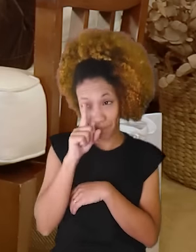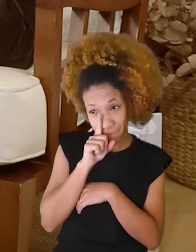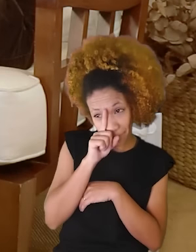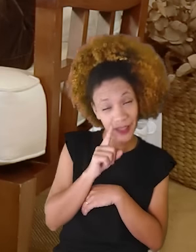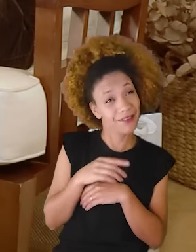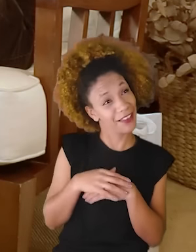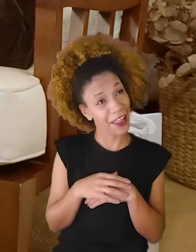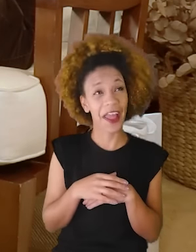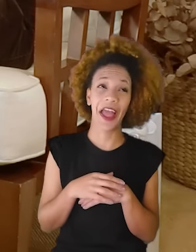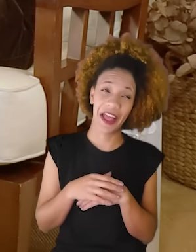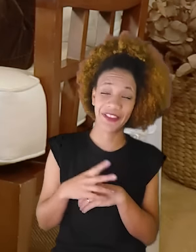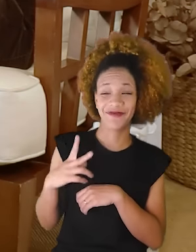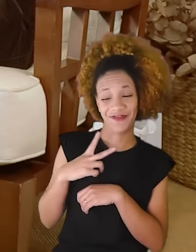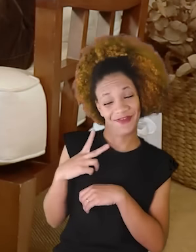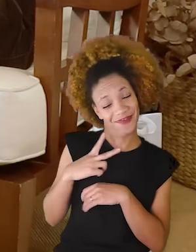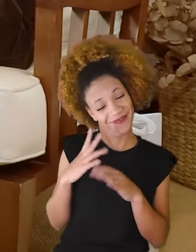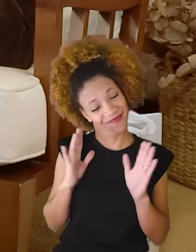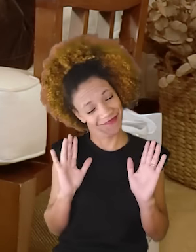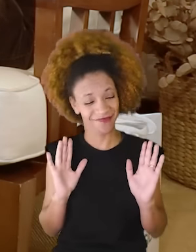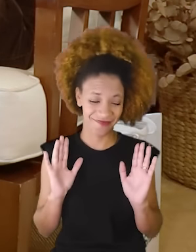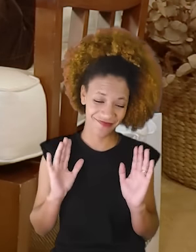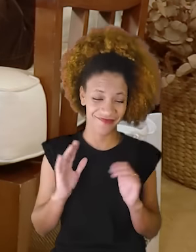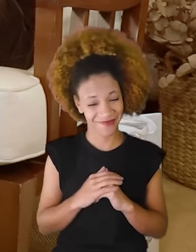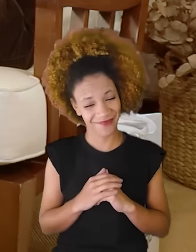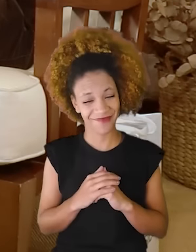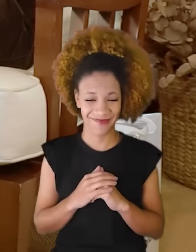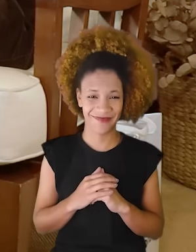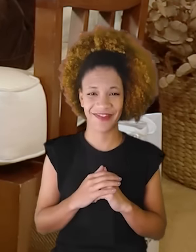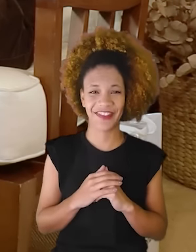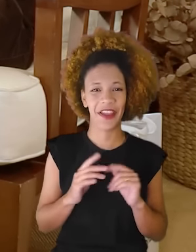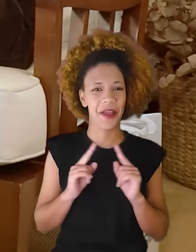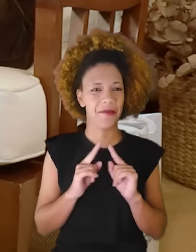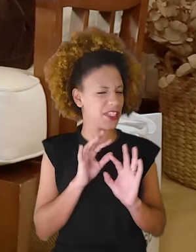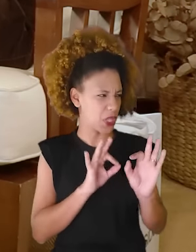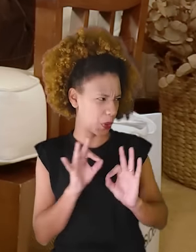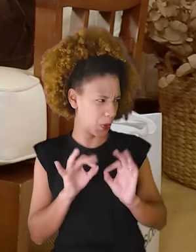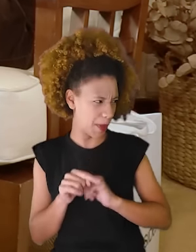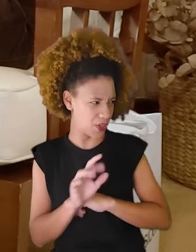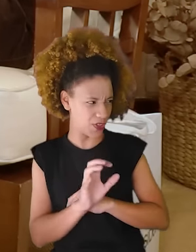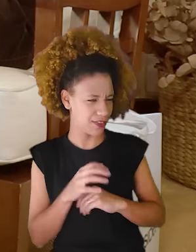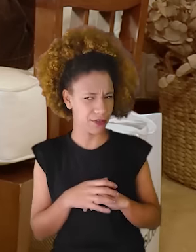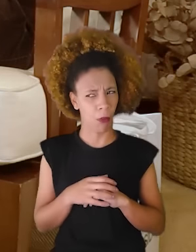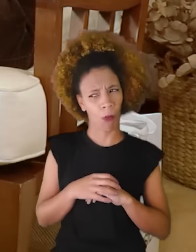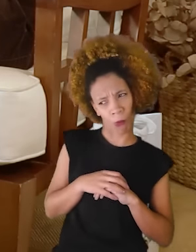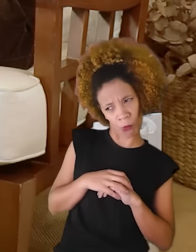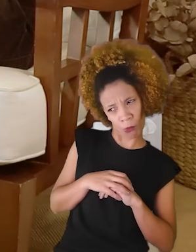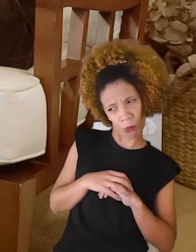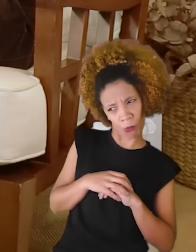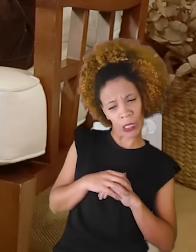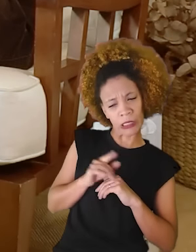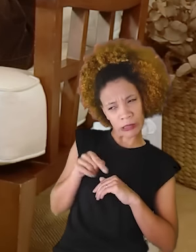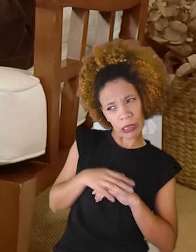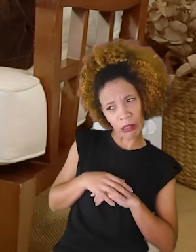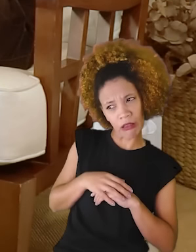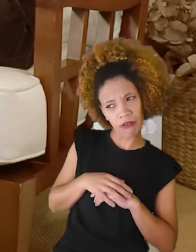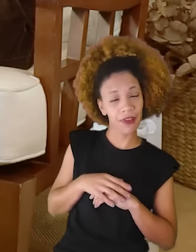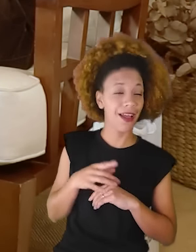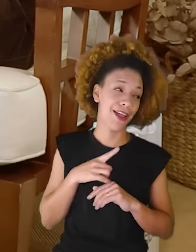não coisas pessoais né de mas eu não mexo nessas coisas será eu não mexo será Não tem coisa que a